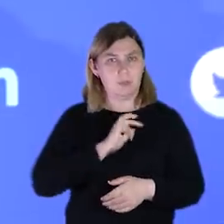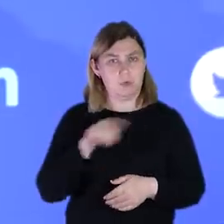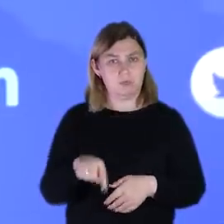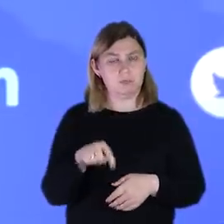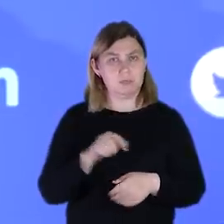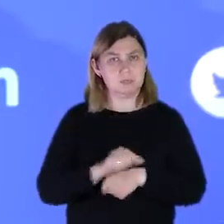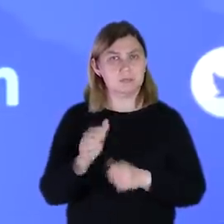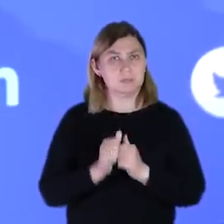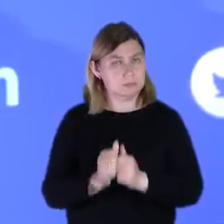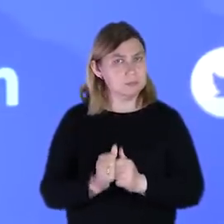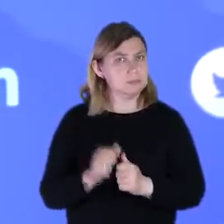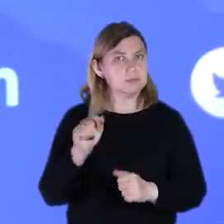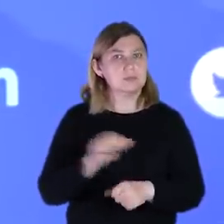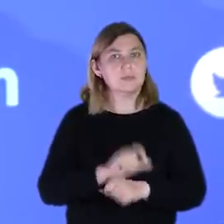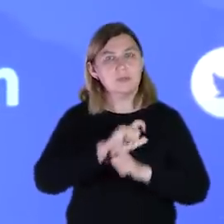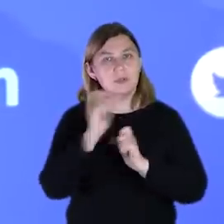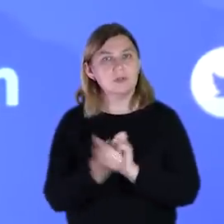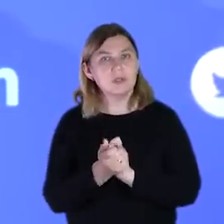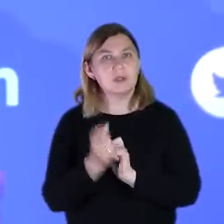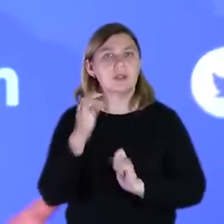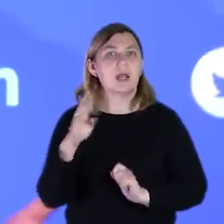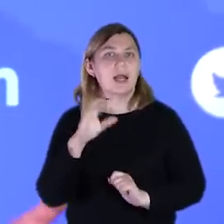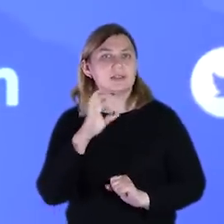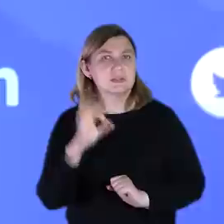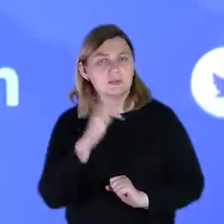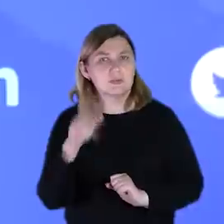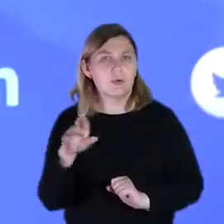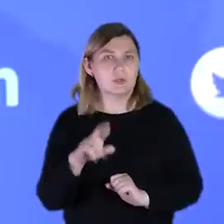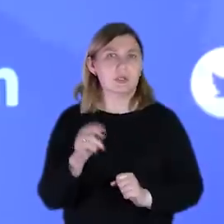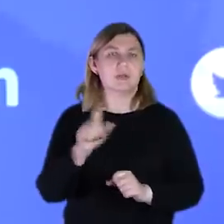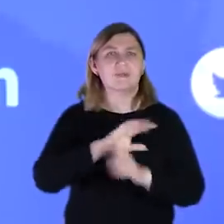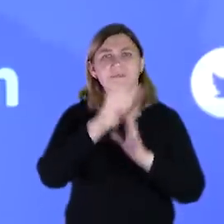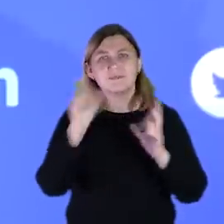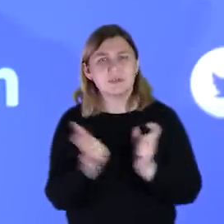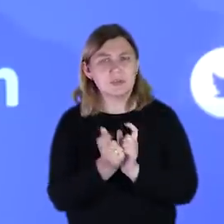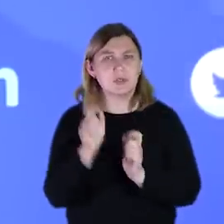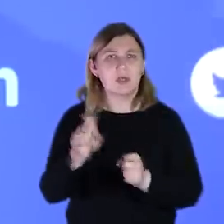odnośnie właśnie Trustu i całego tego arsenału przedsięwzięć ze strony Związku